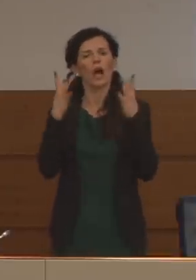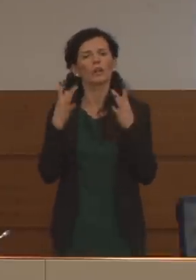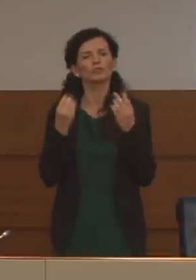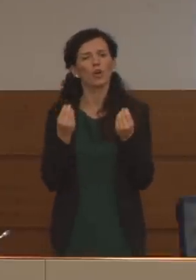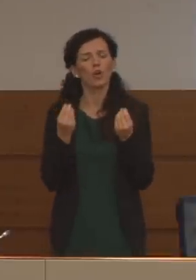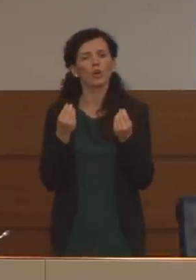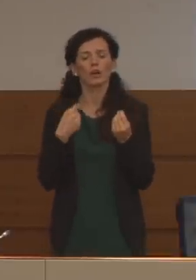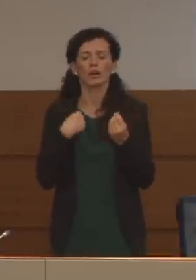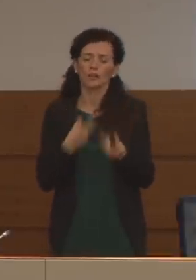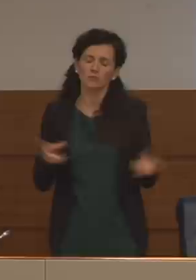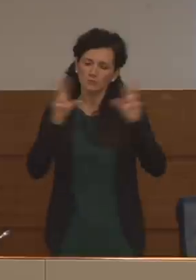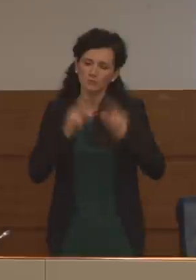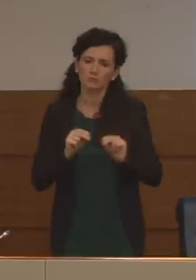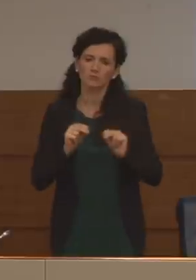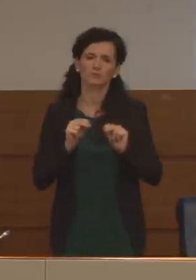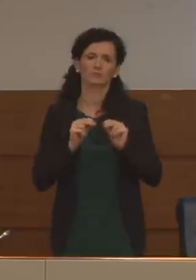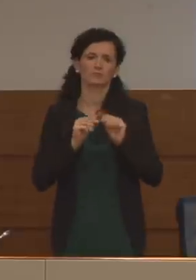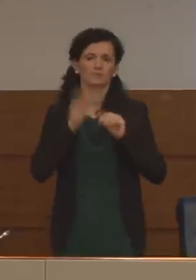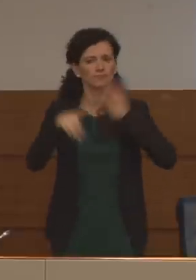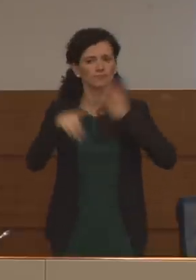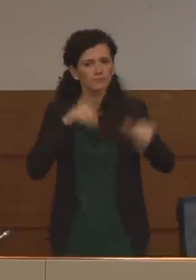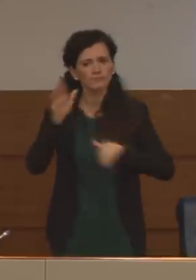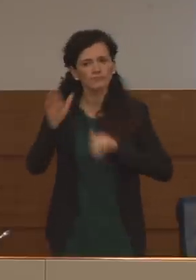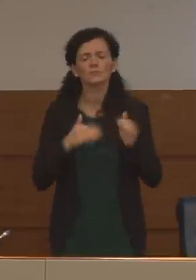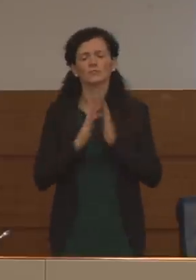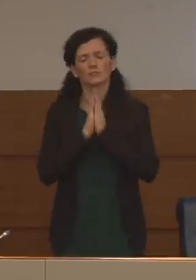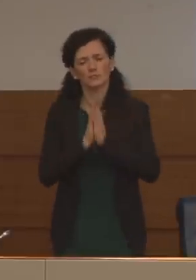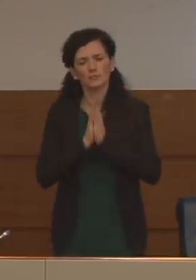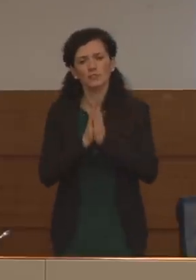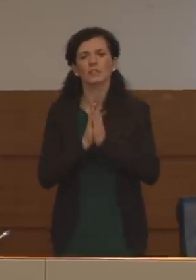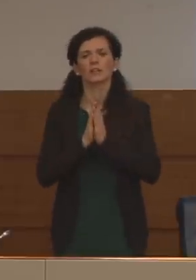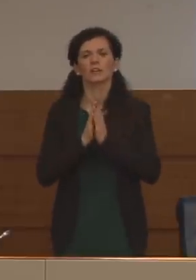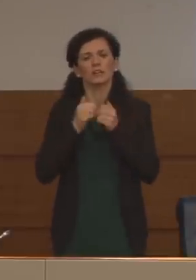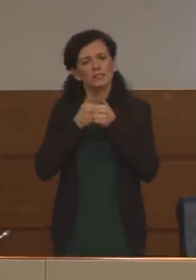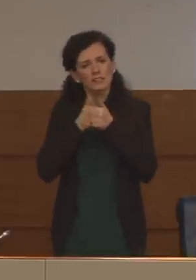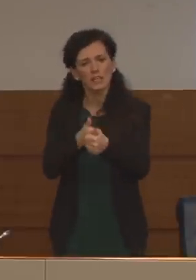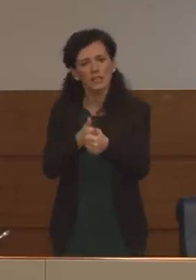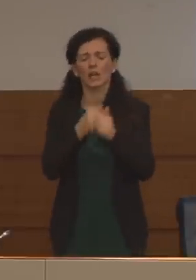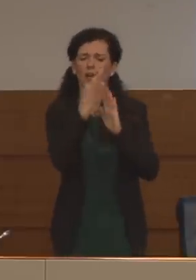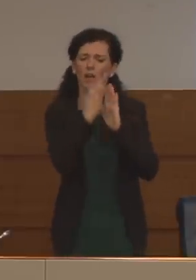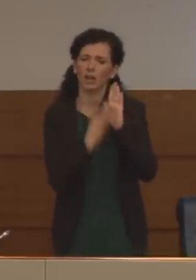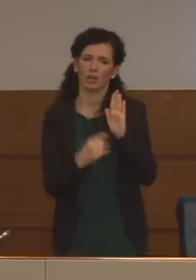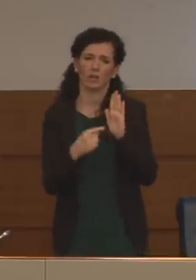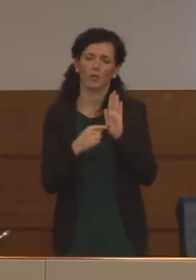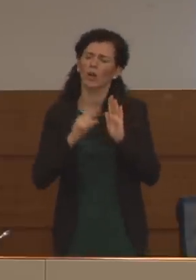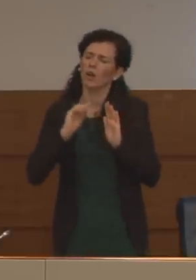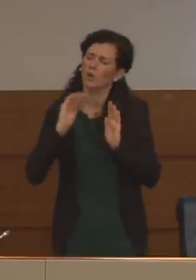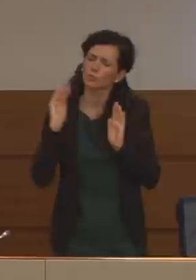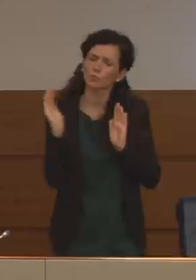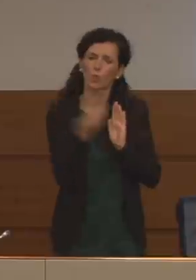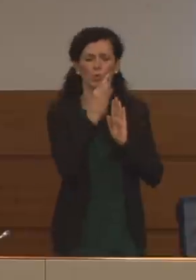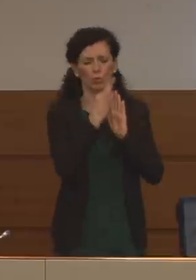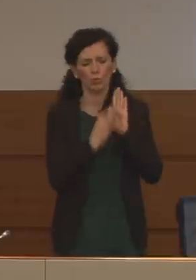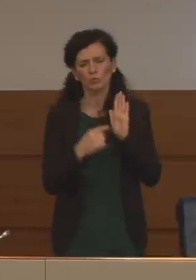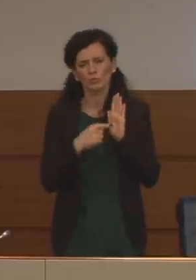a tutti nell'adottare tutte le misure raccomandate, ripeto tutte le misure raccomandate,